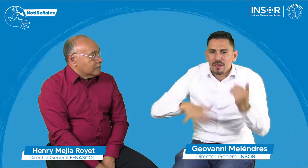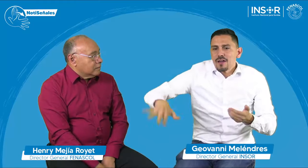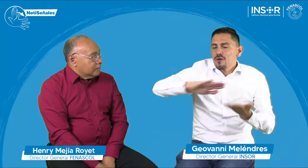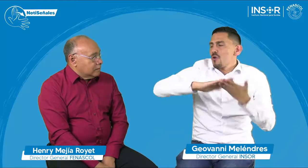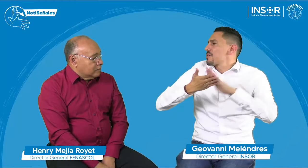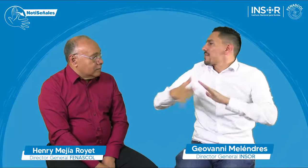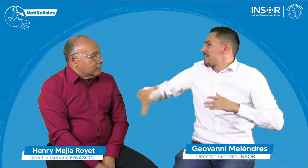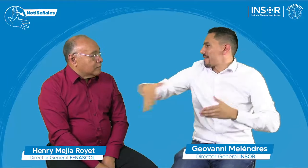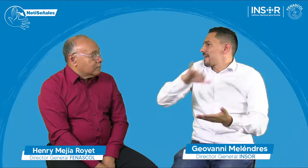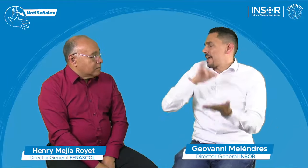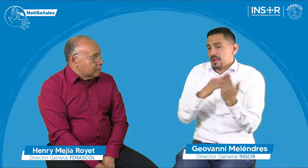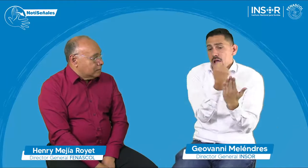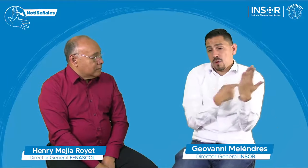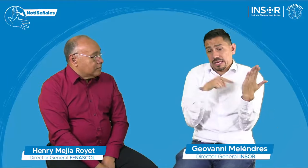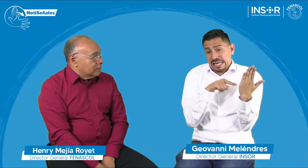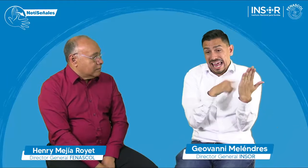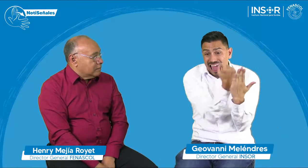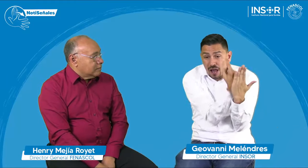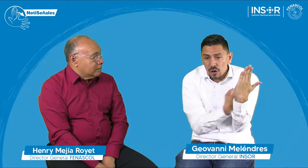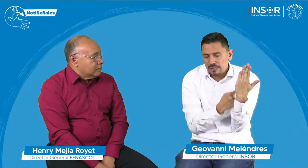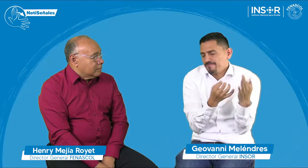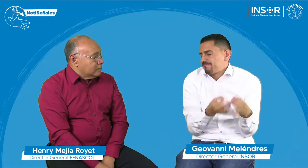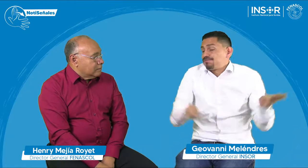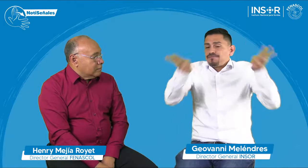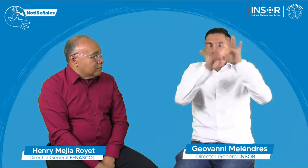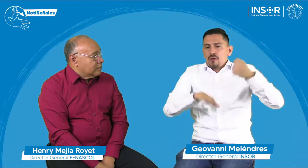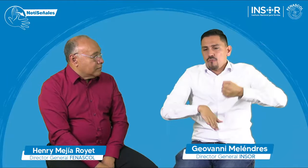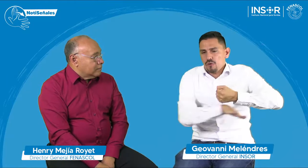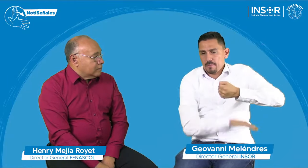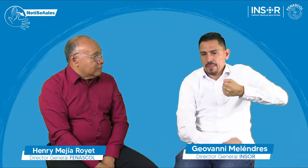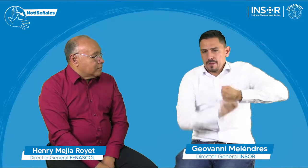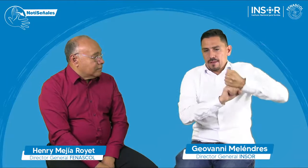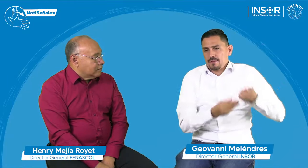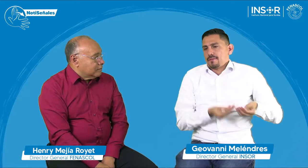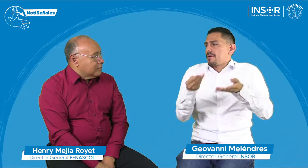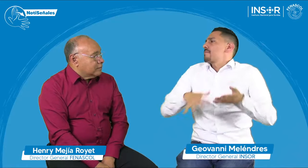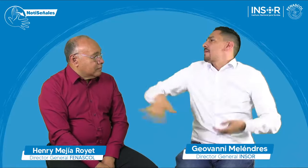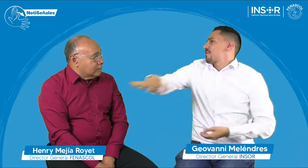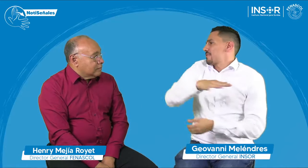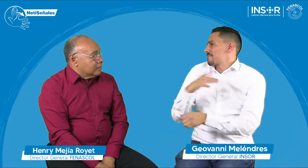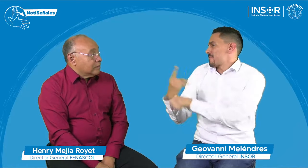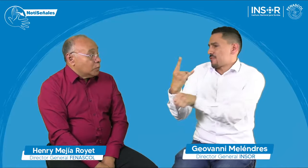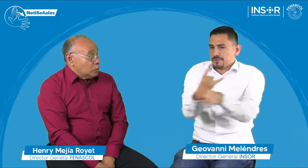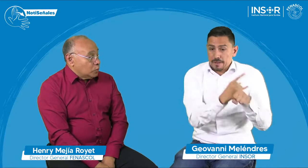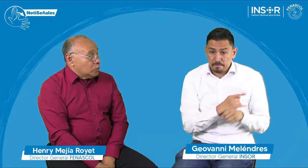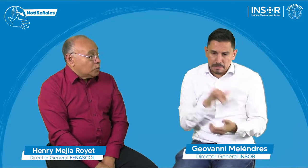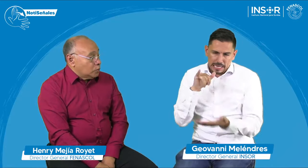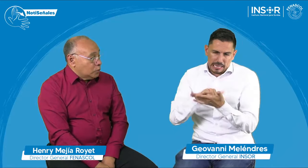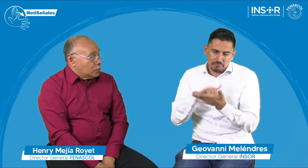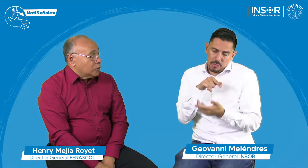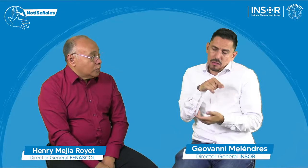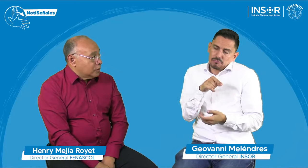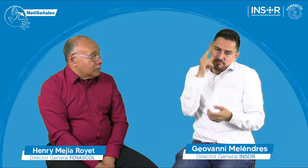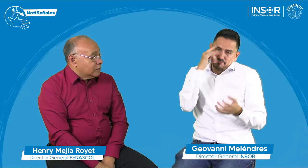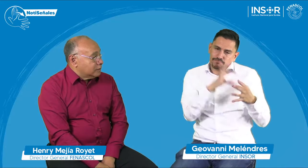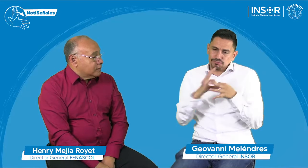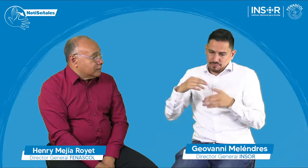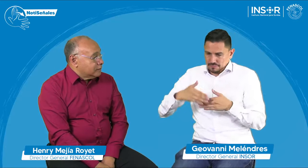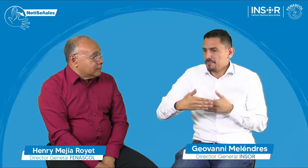proyectos que satisfacen las necesidades de las personas sordas, mejorar todos estos proyectos y así impulsar el mejoramiento de la comunidad